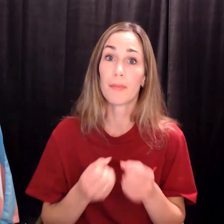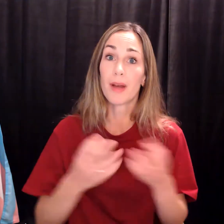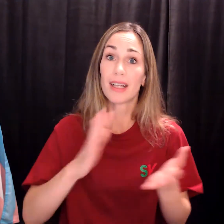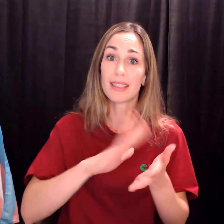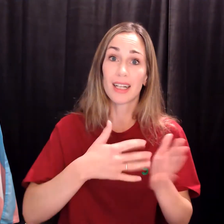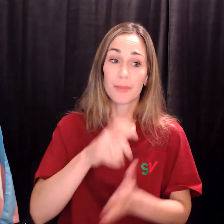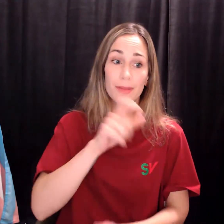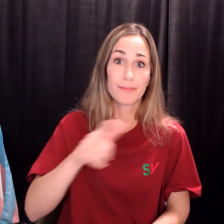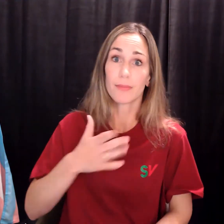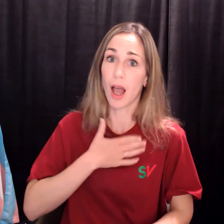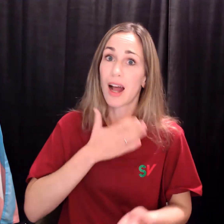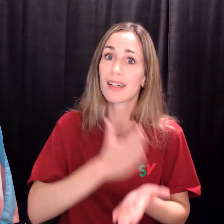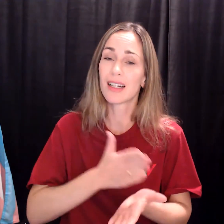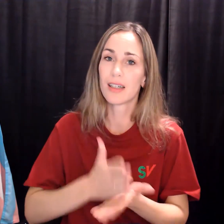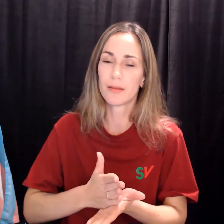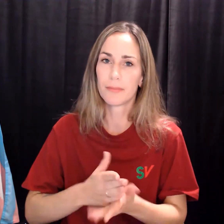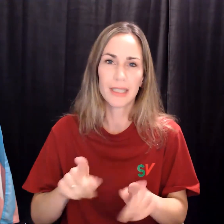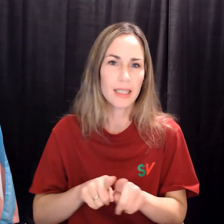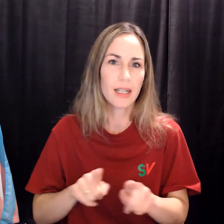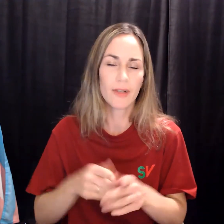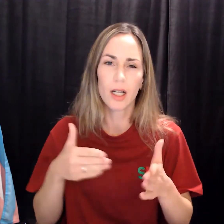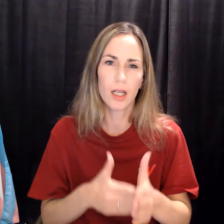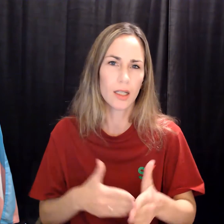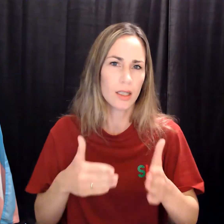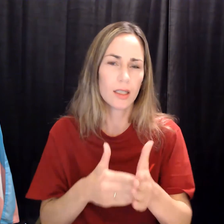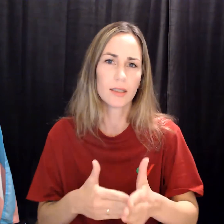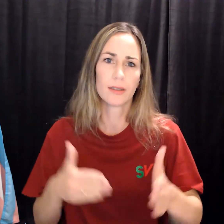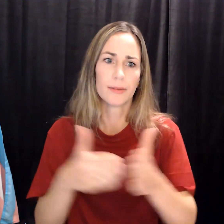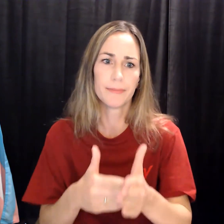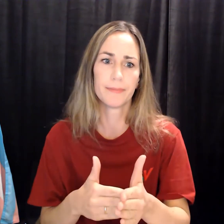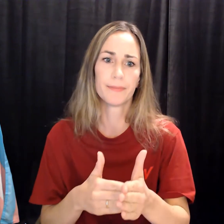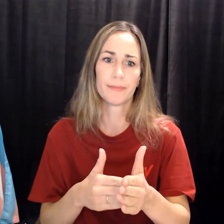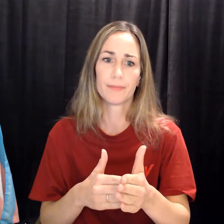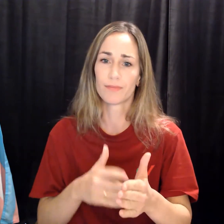Mange tegnspråklige opplever å ikke få sine rettigheter oppfylt selv i dag,